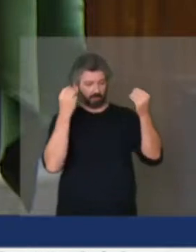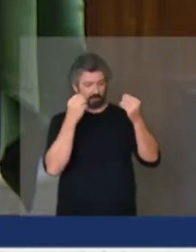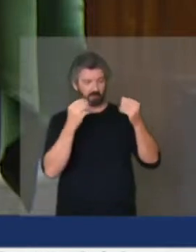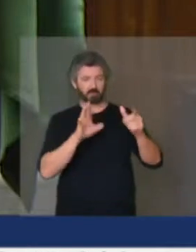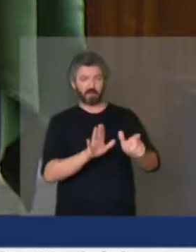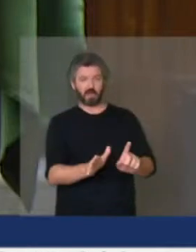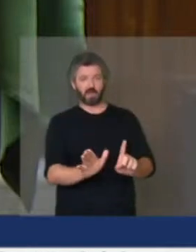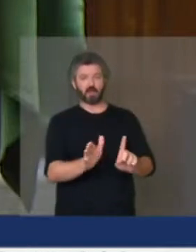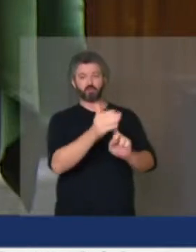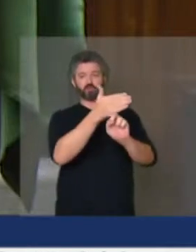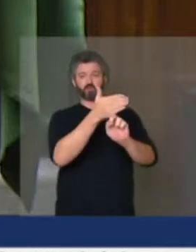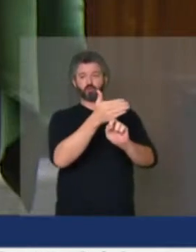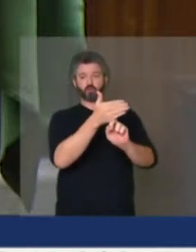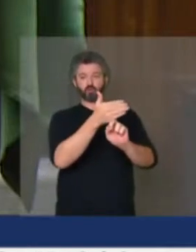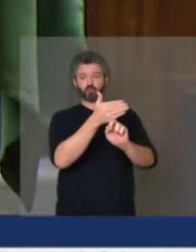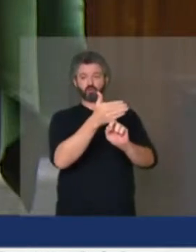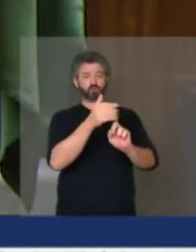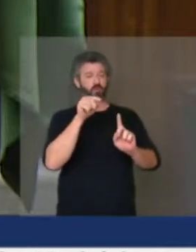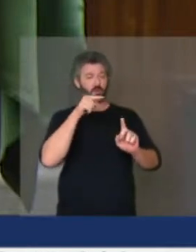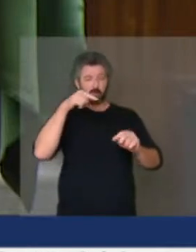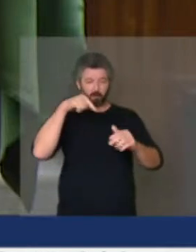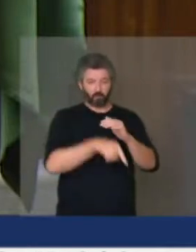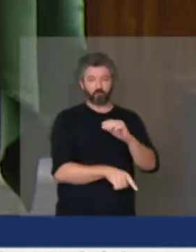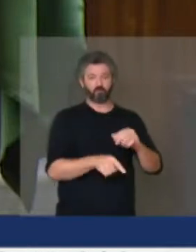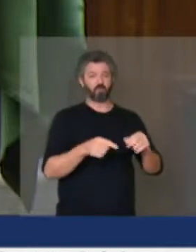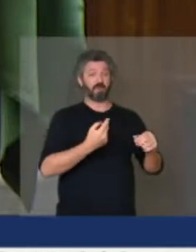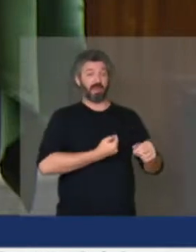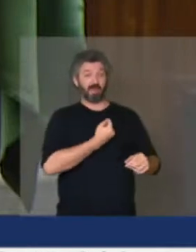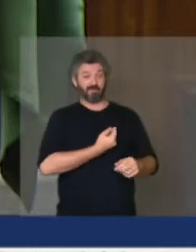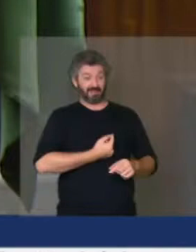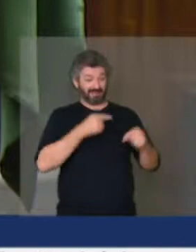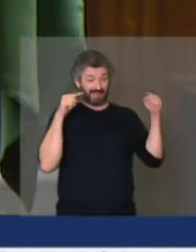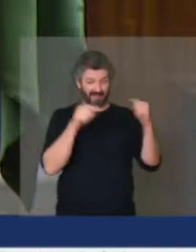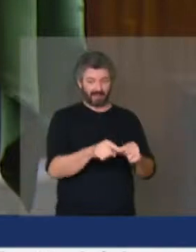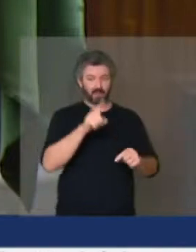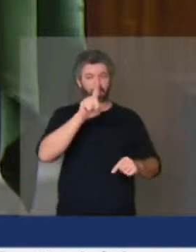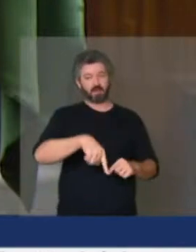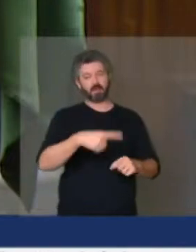PROFUNDO, ONDE A VIDA ACONTECE. POR FIM APENAS LEMBRAR QUE ESSA PEC 32 QUE ATACA TANTO OS SERVIDORES